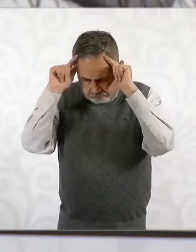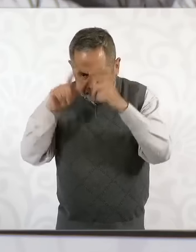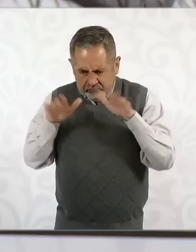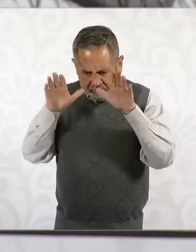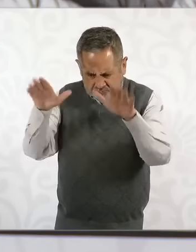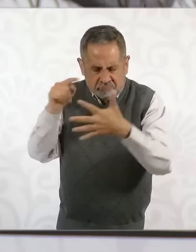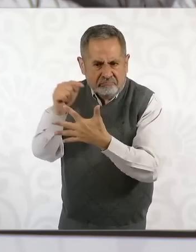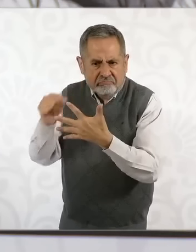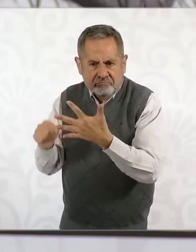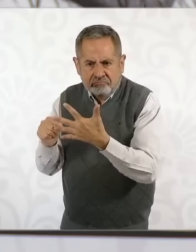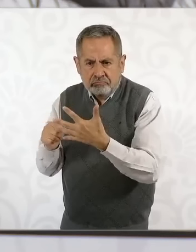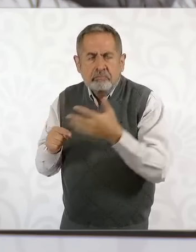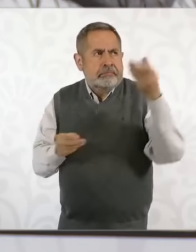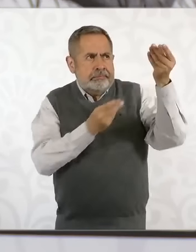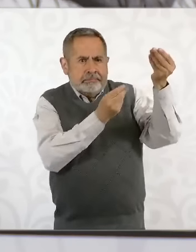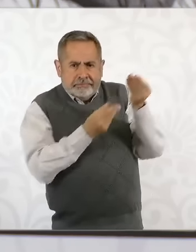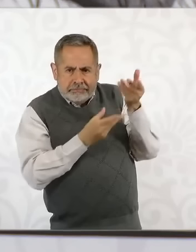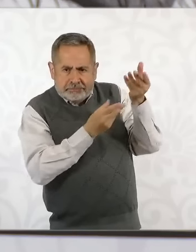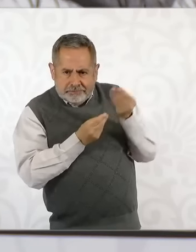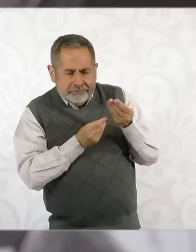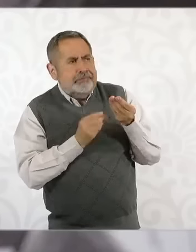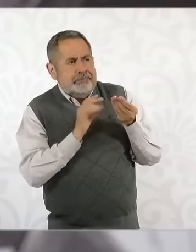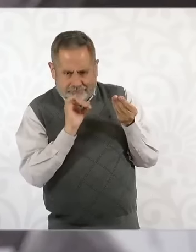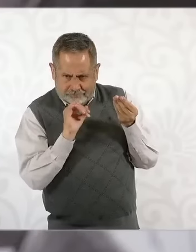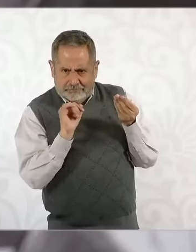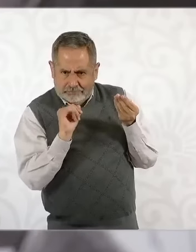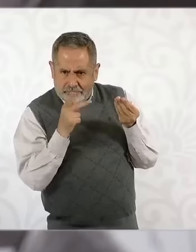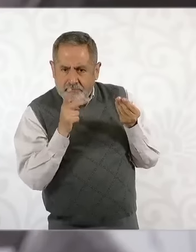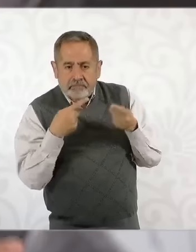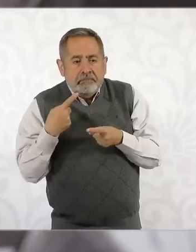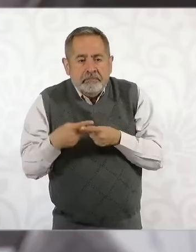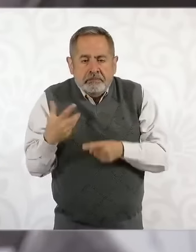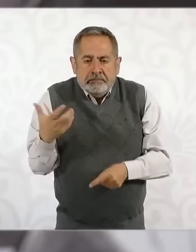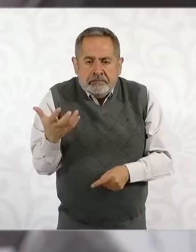si hubo intercambio de información con agencias de Estados Unidos, pero quien quien planea,